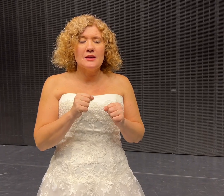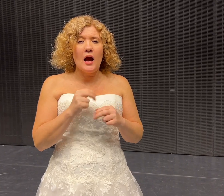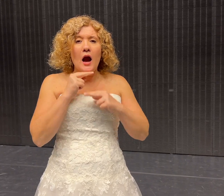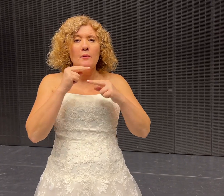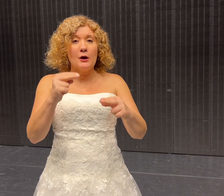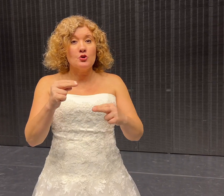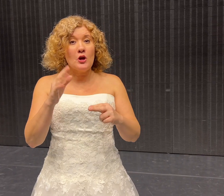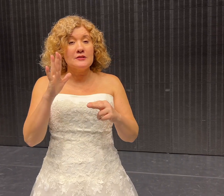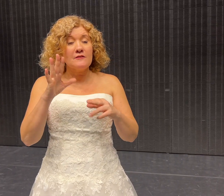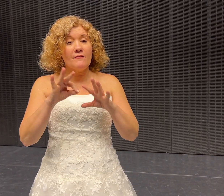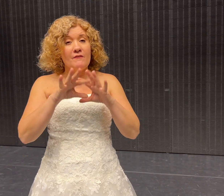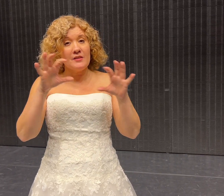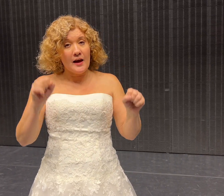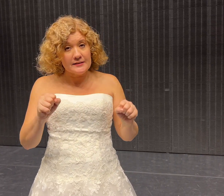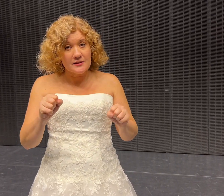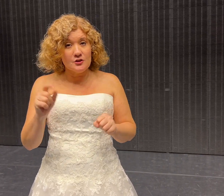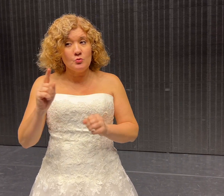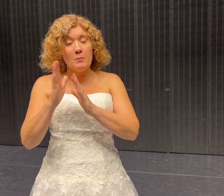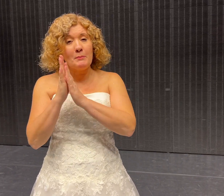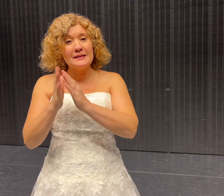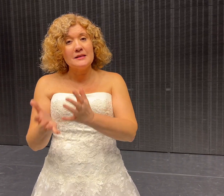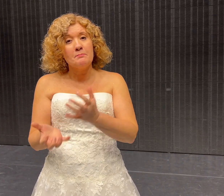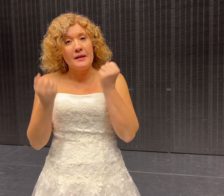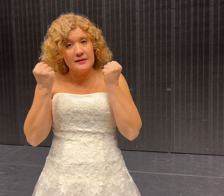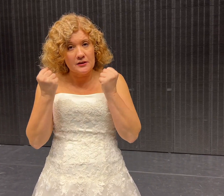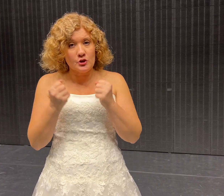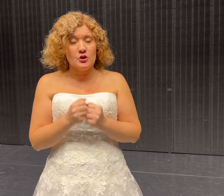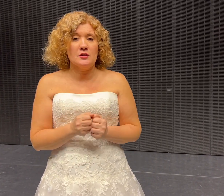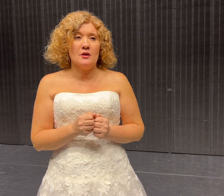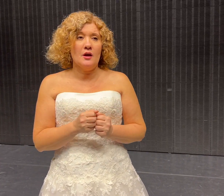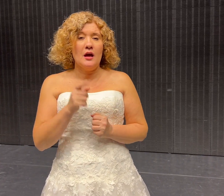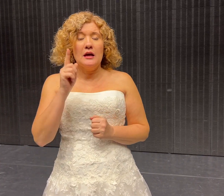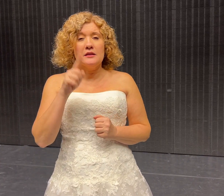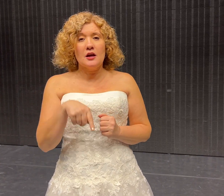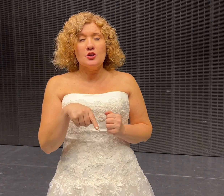обращаться в органы власти, чтобы просить поддержку.